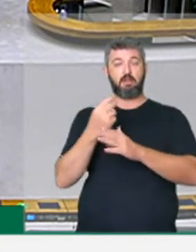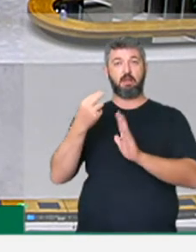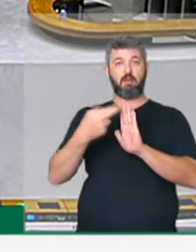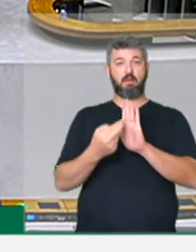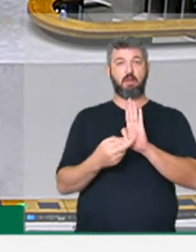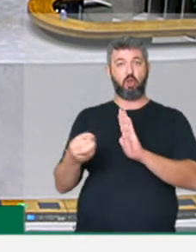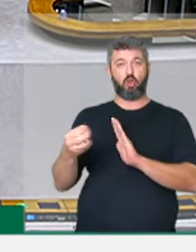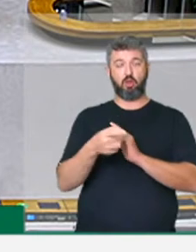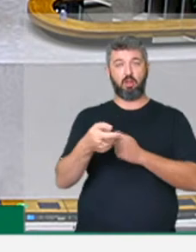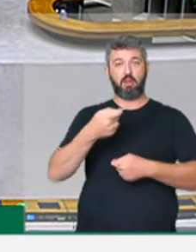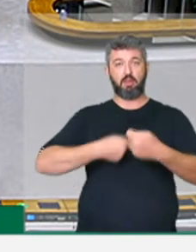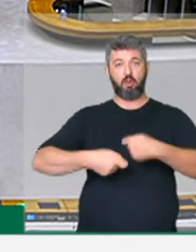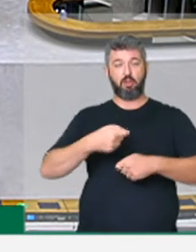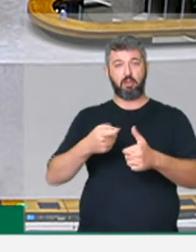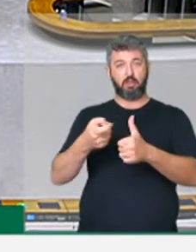ACHO QUE TÁ DE BOM TAMANHO. PORQUE A DISCUSSÃO UMA É